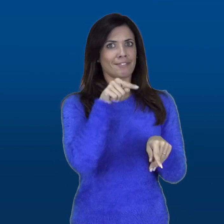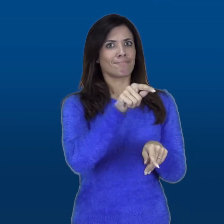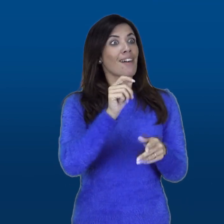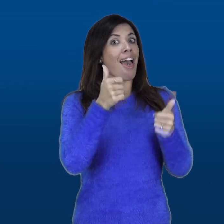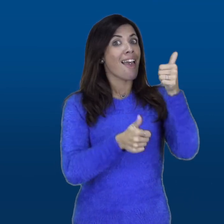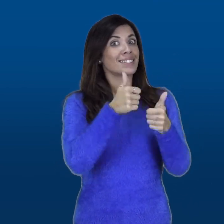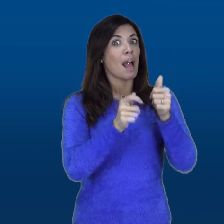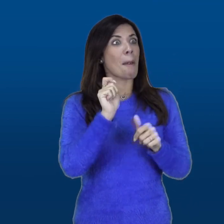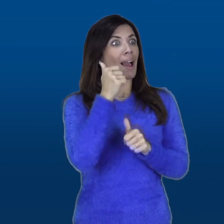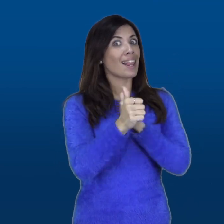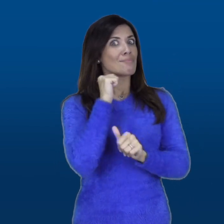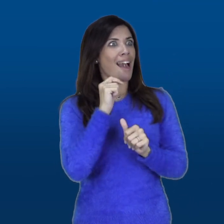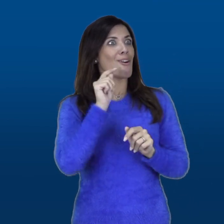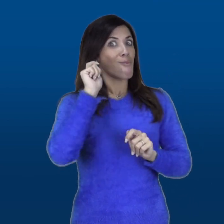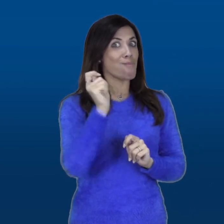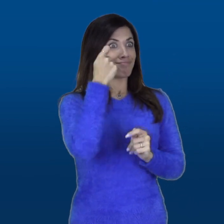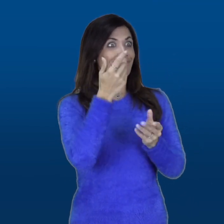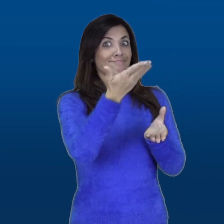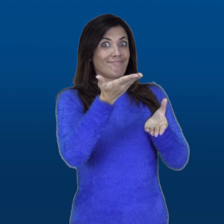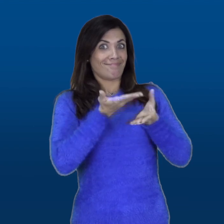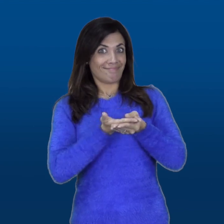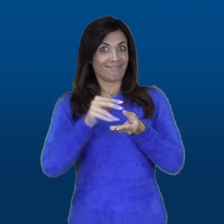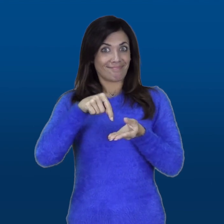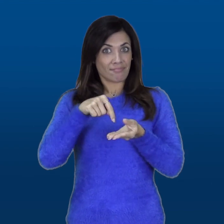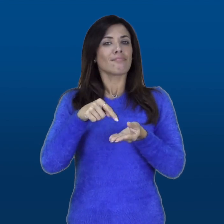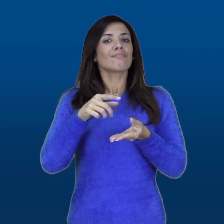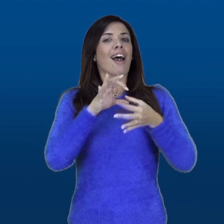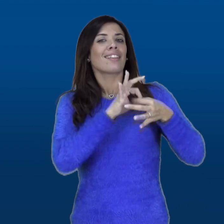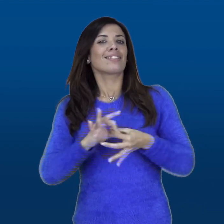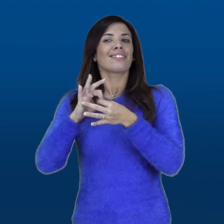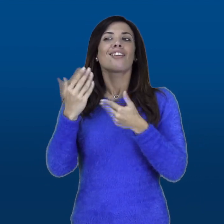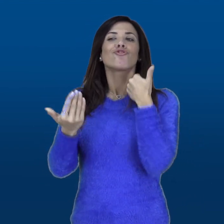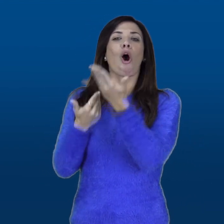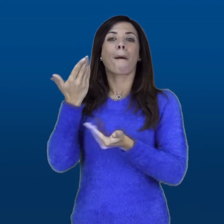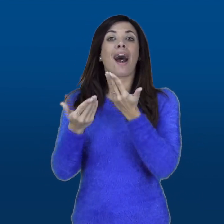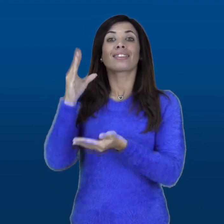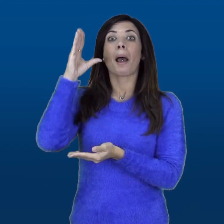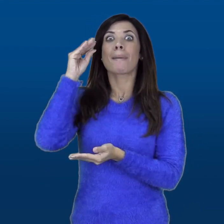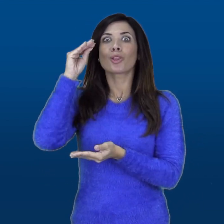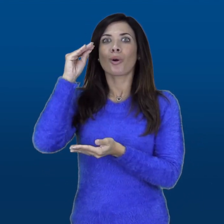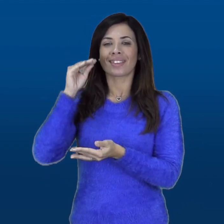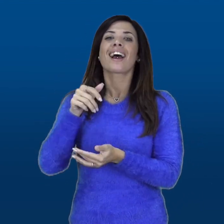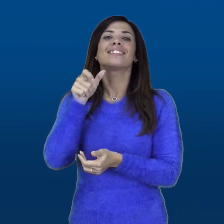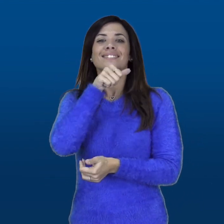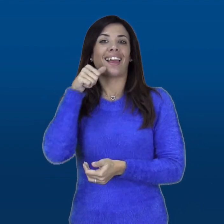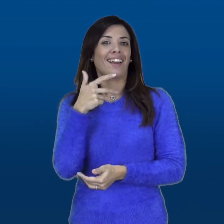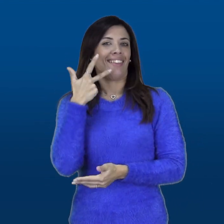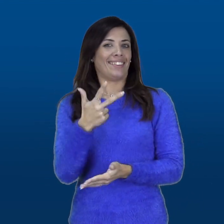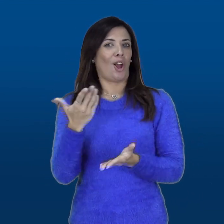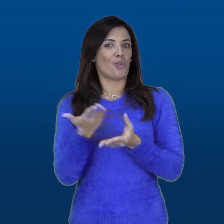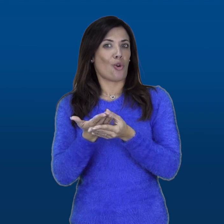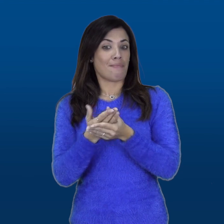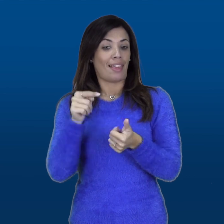Superati questi esami preliminari, gli studenti potranno presentare domanda di ammissione all'Esame di Maturità